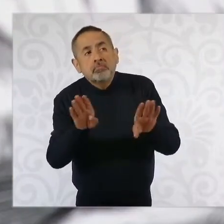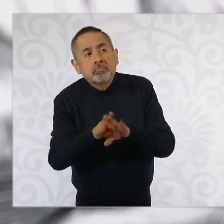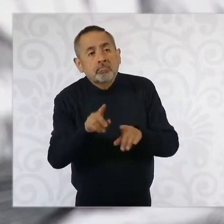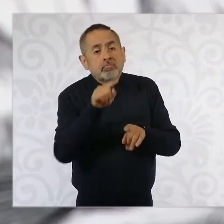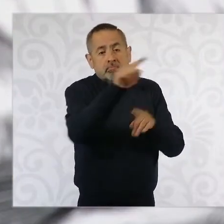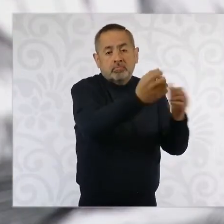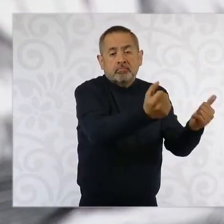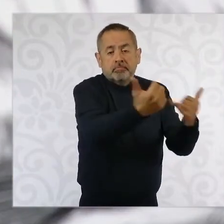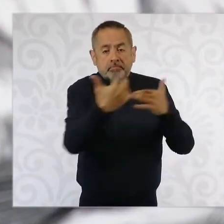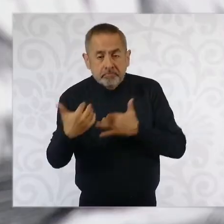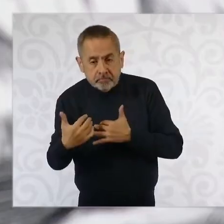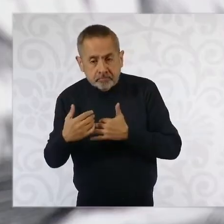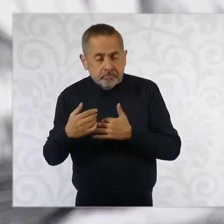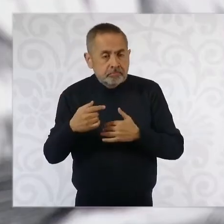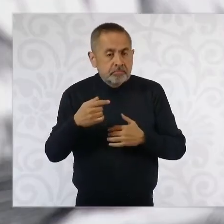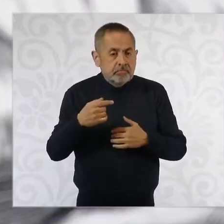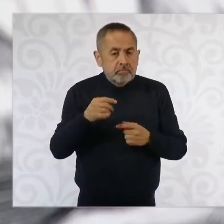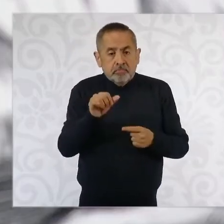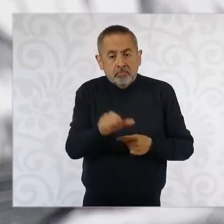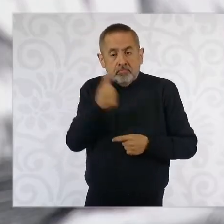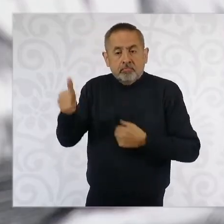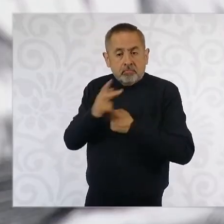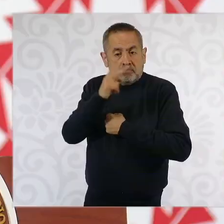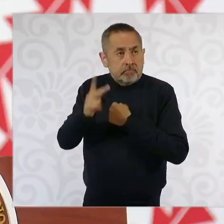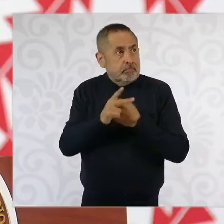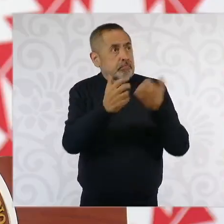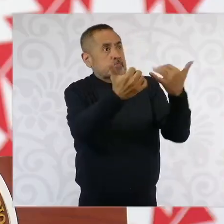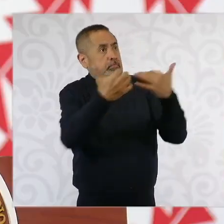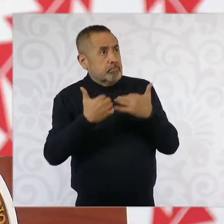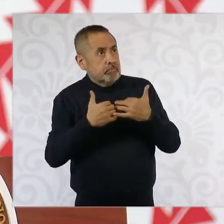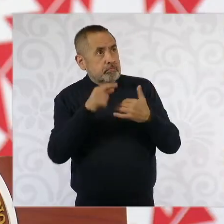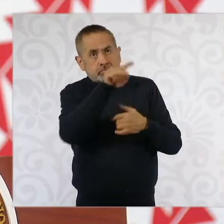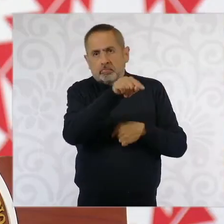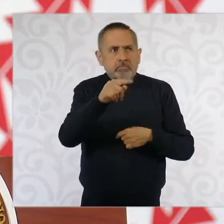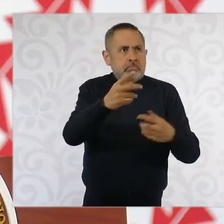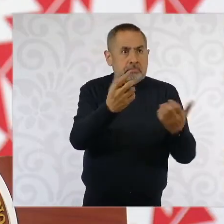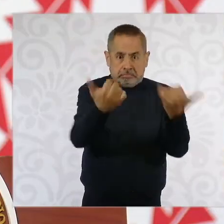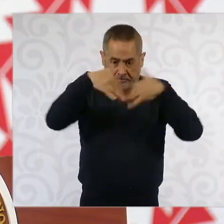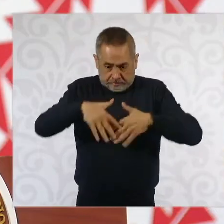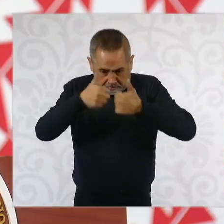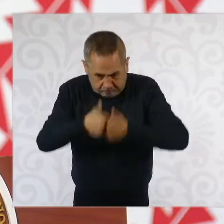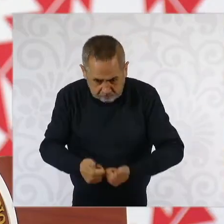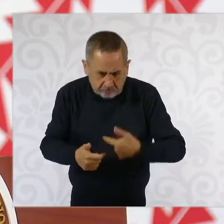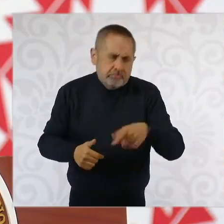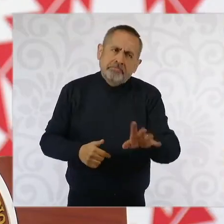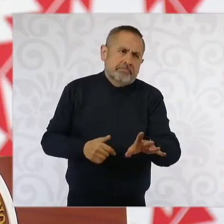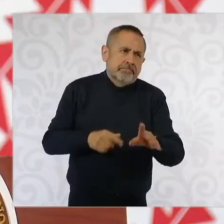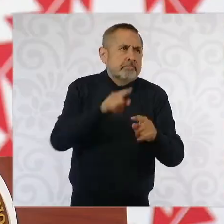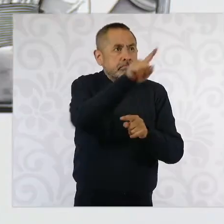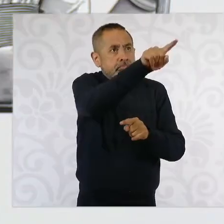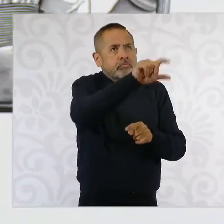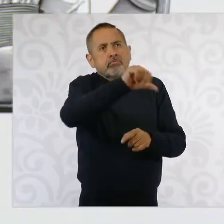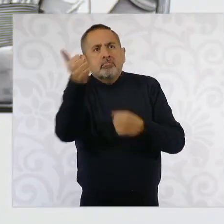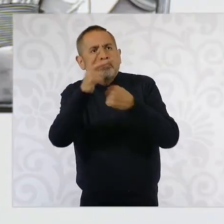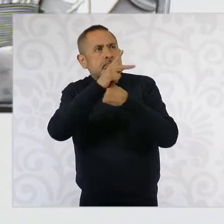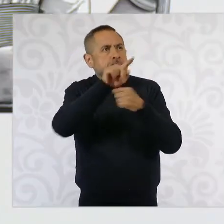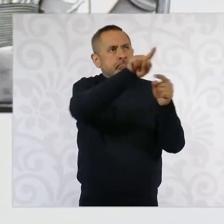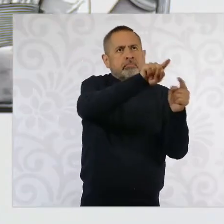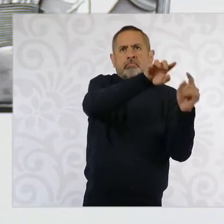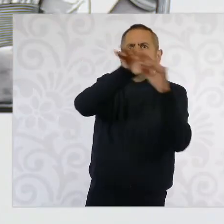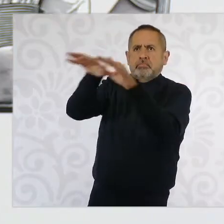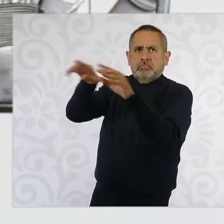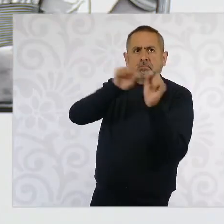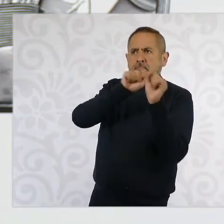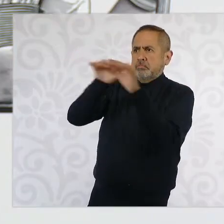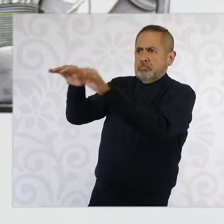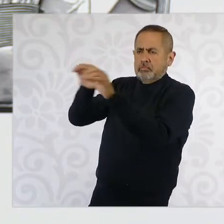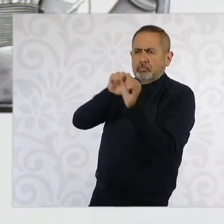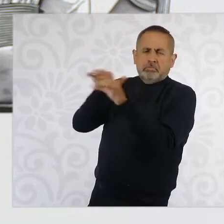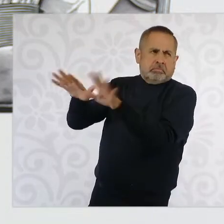de las otras nacionalidades a sus países de origen eh Porque pues México repito es solidario pero